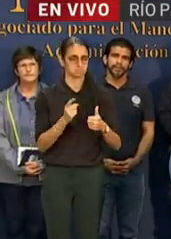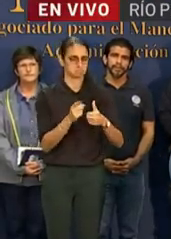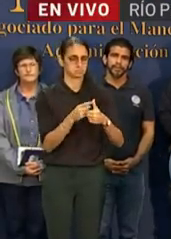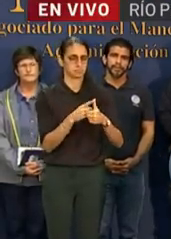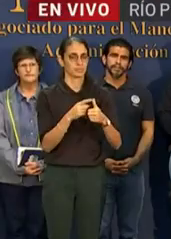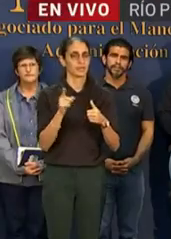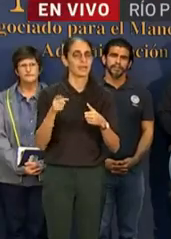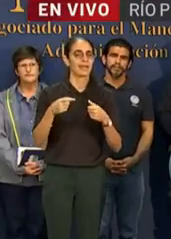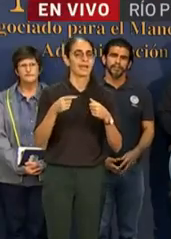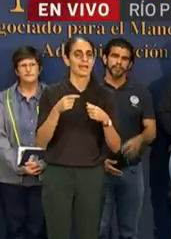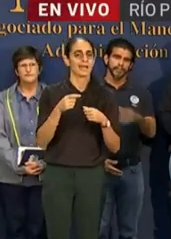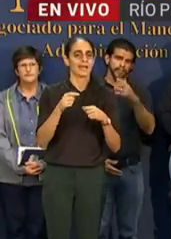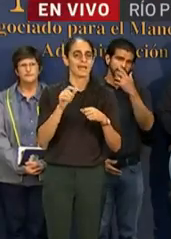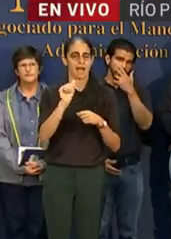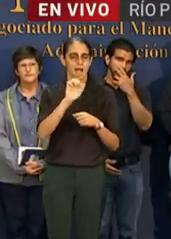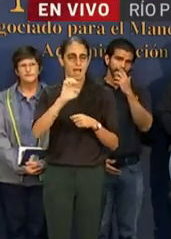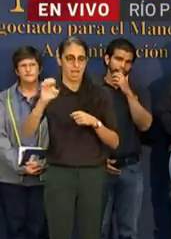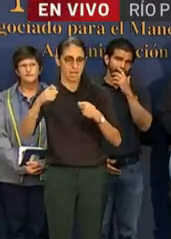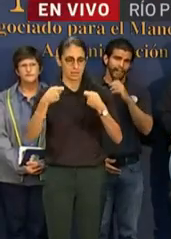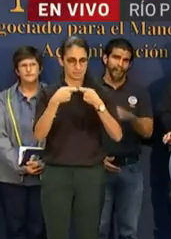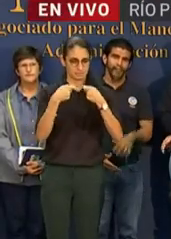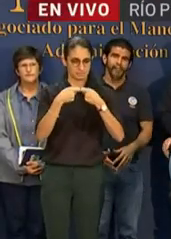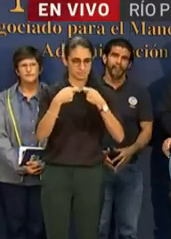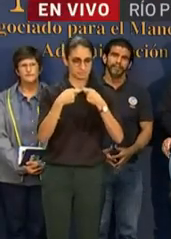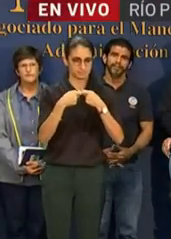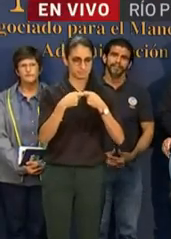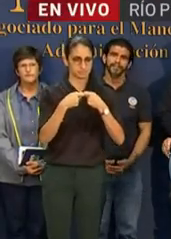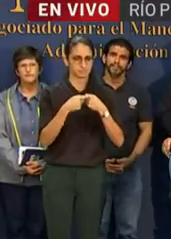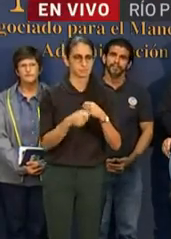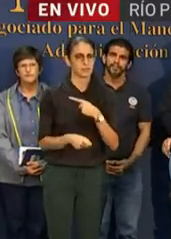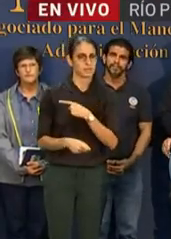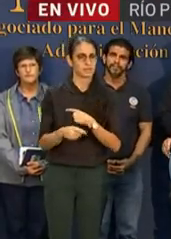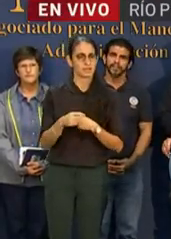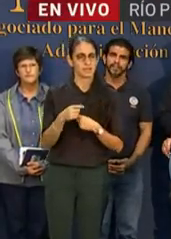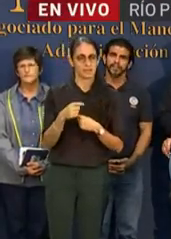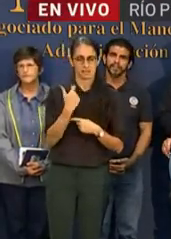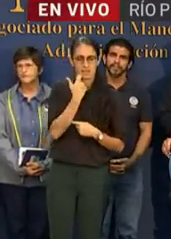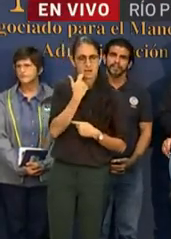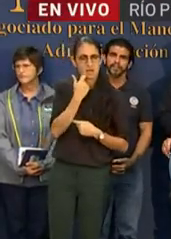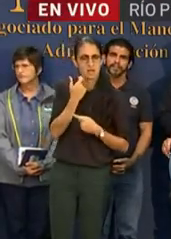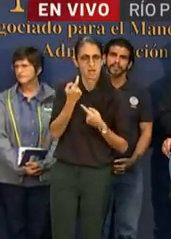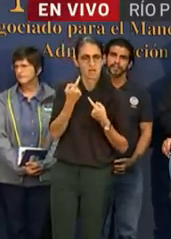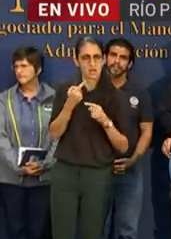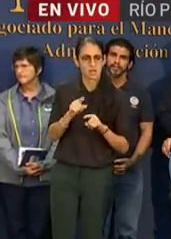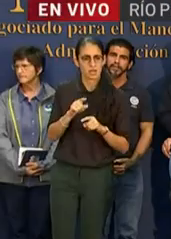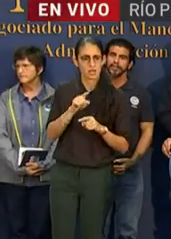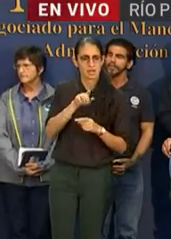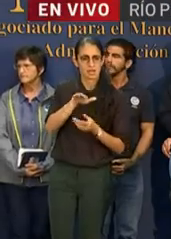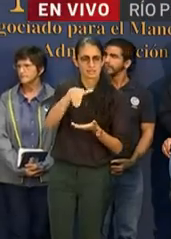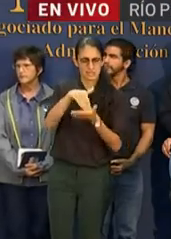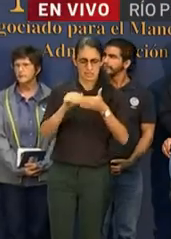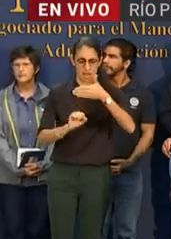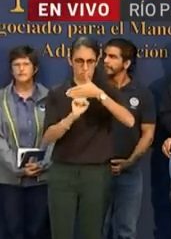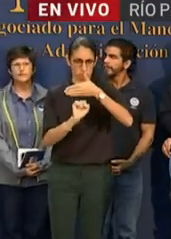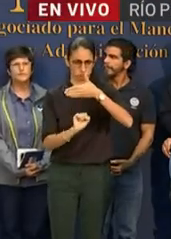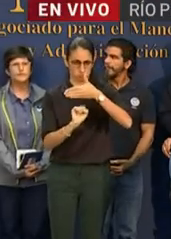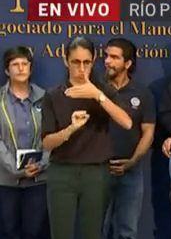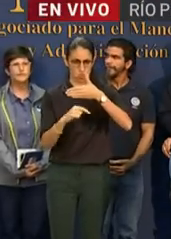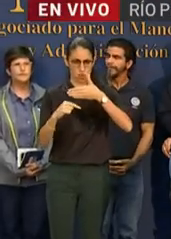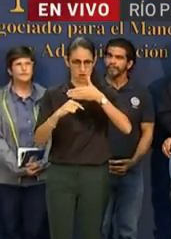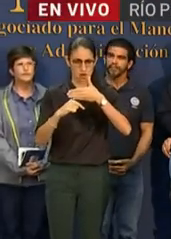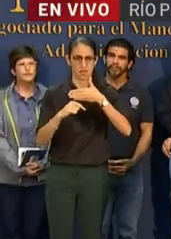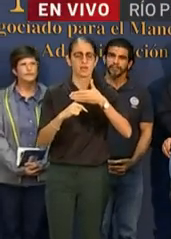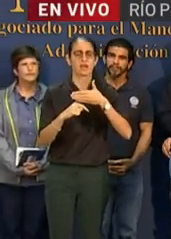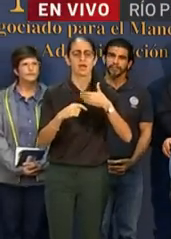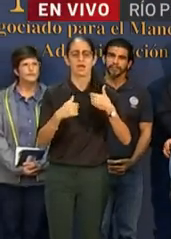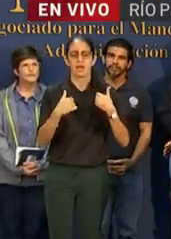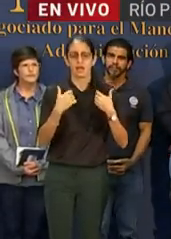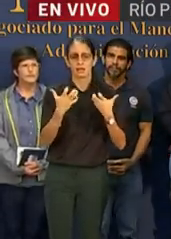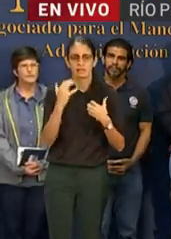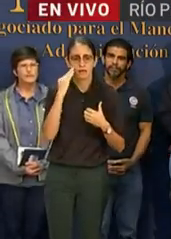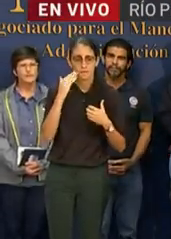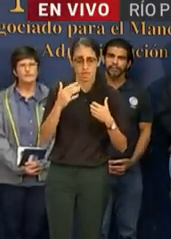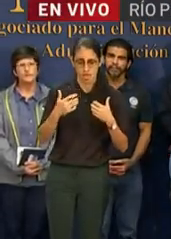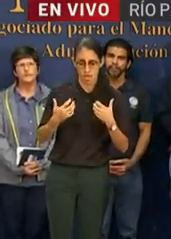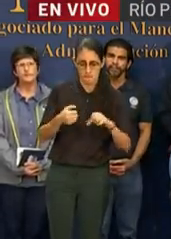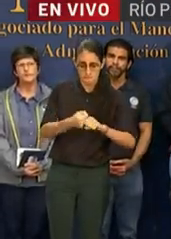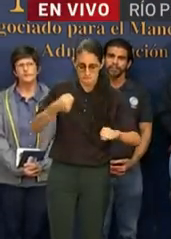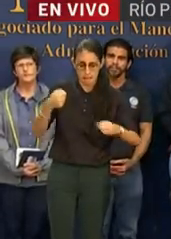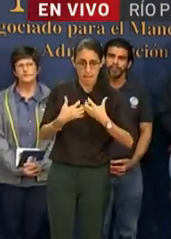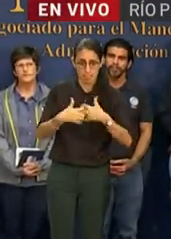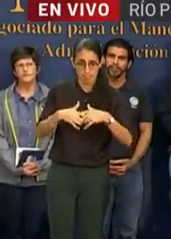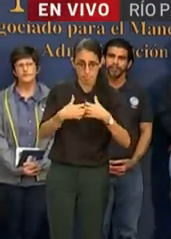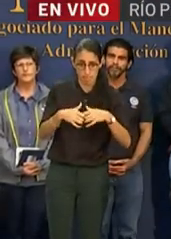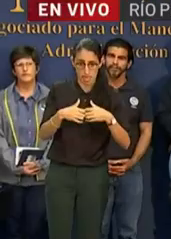TELENOTICIAS.